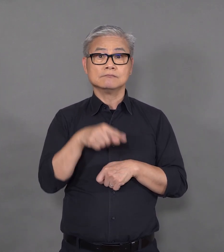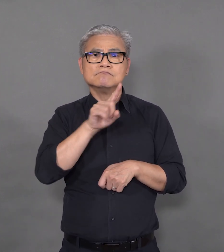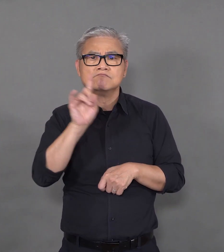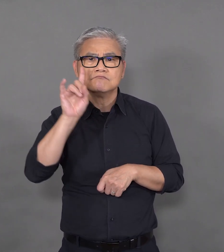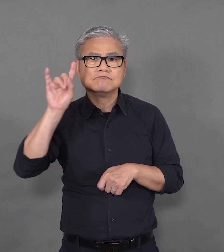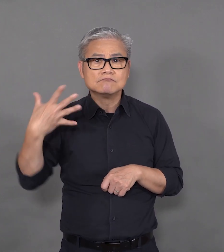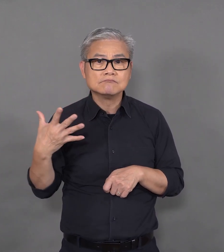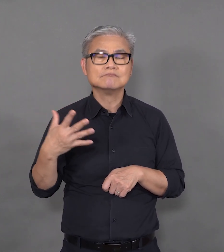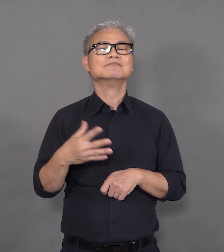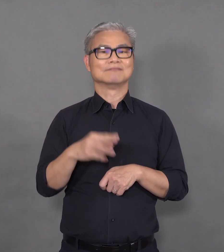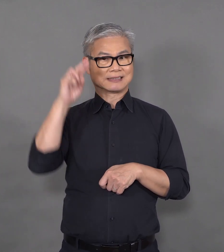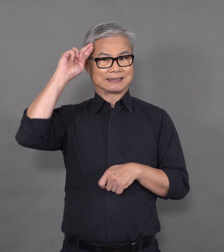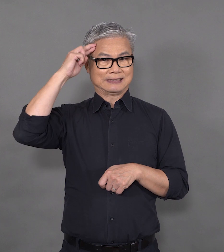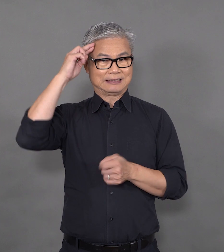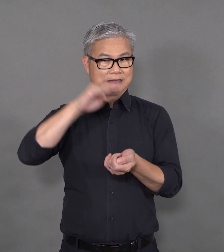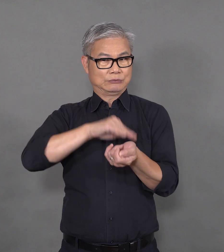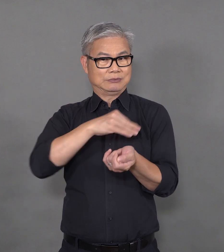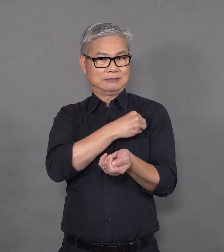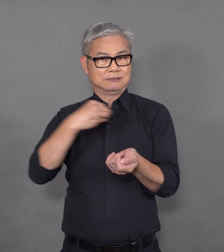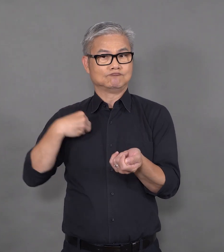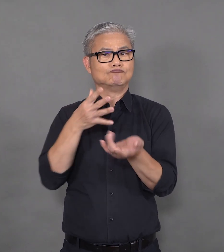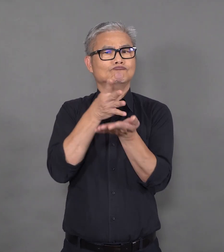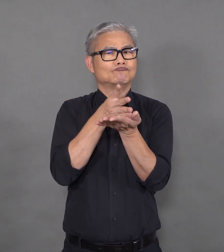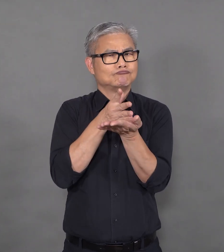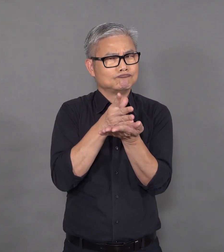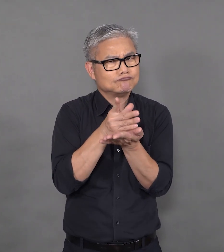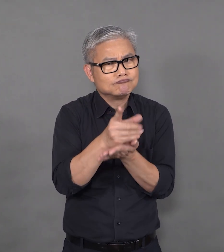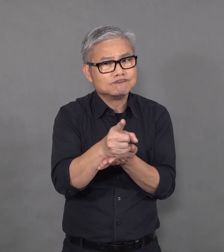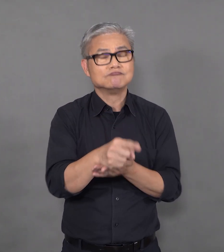以精神科醫生為業